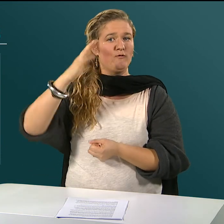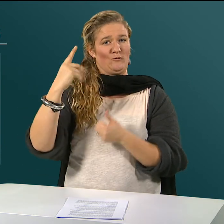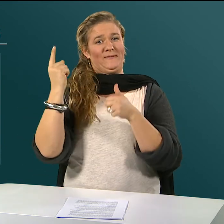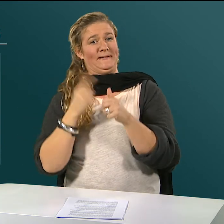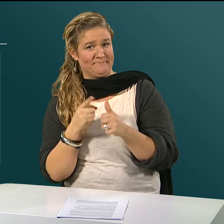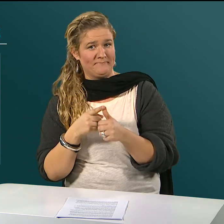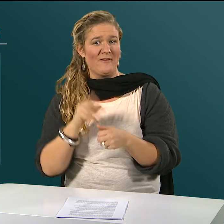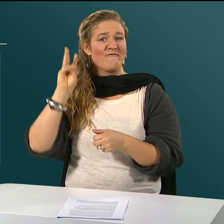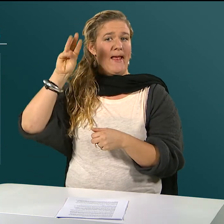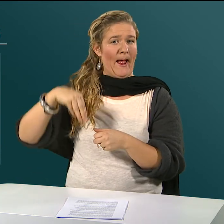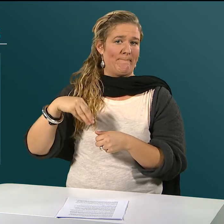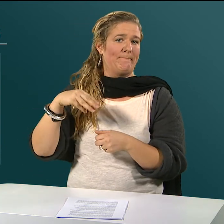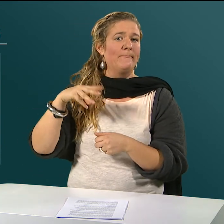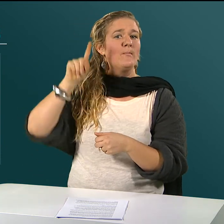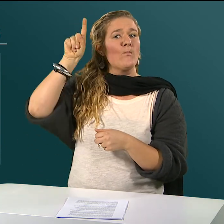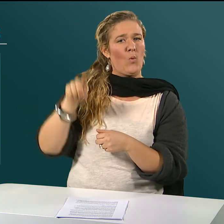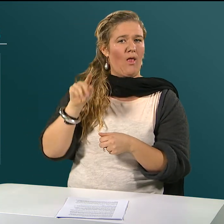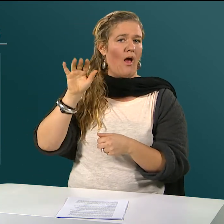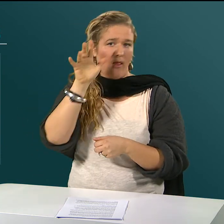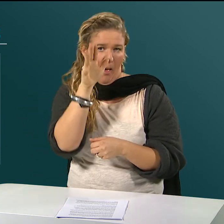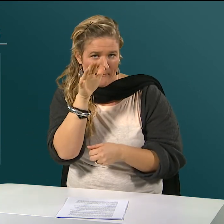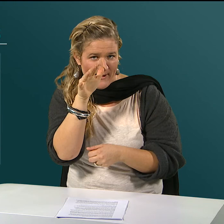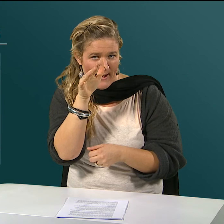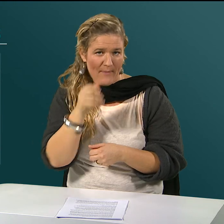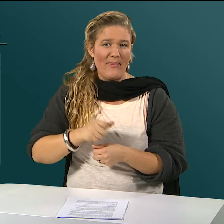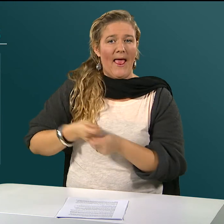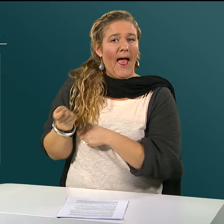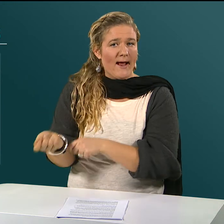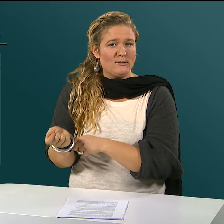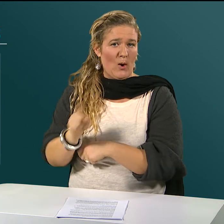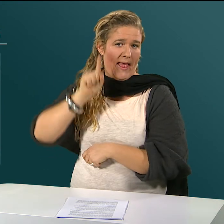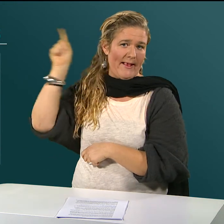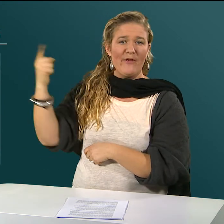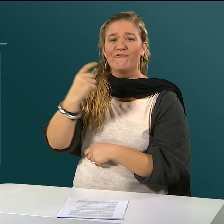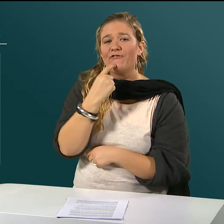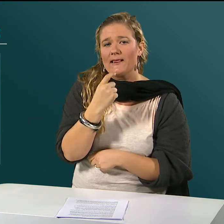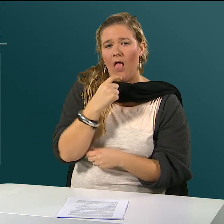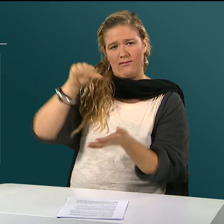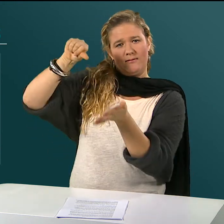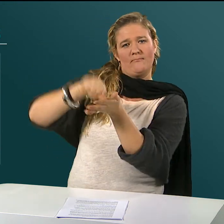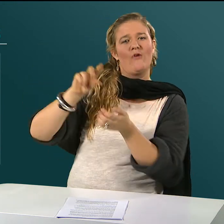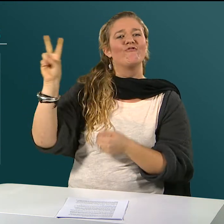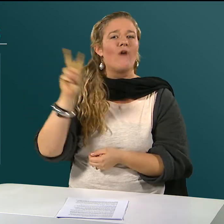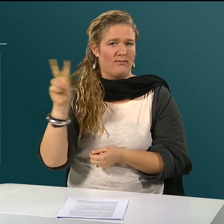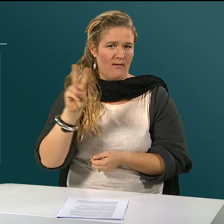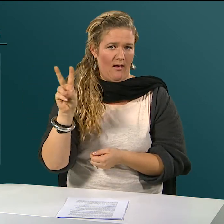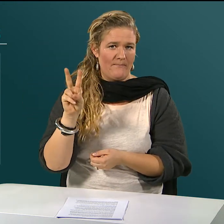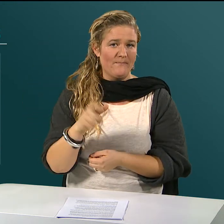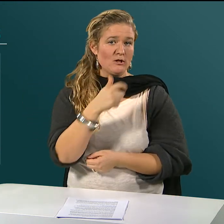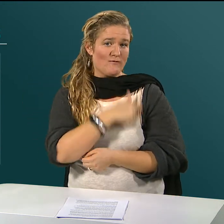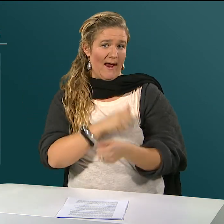die 5. WM im Monat April, Eishockey in Vantaa, Finnland.